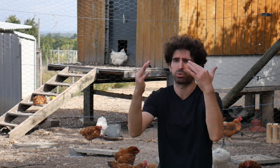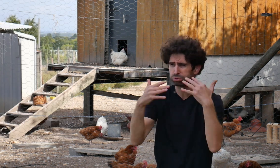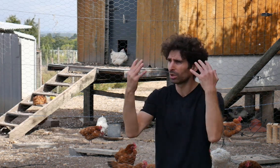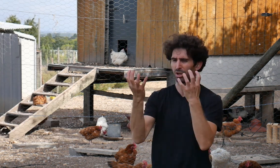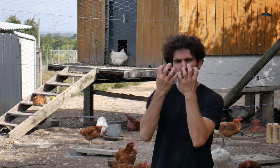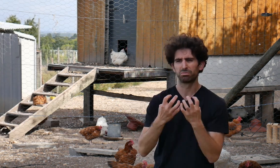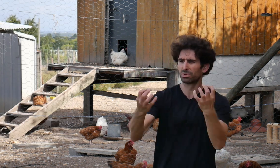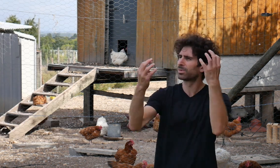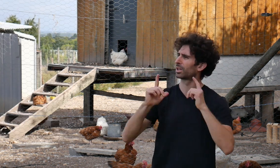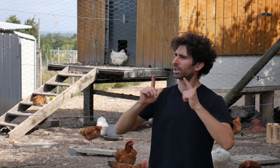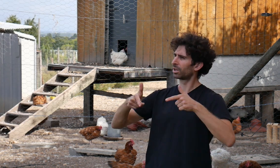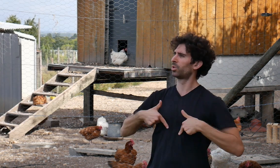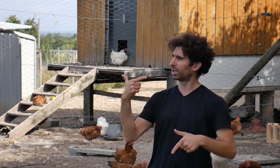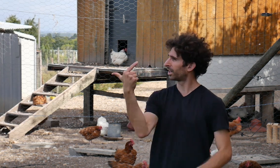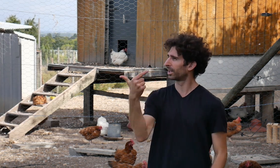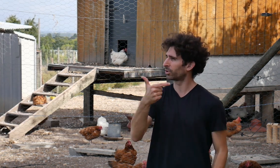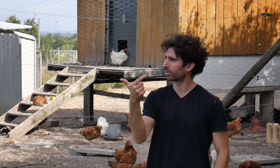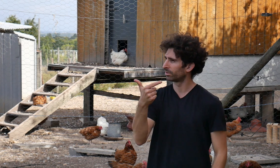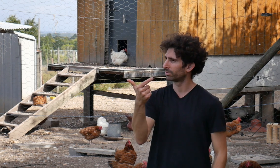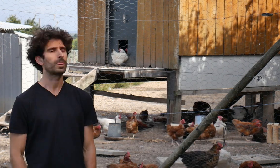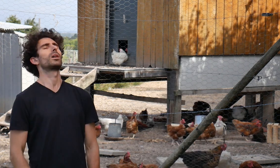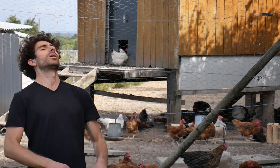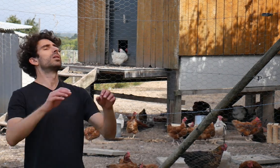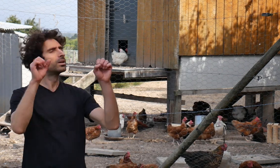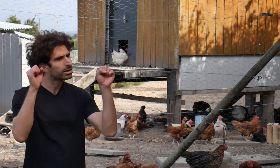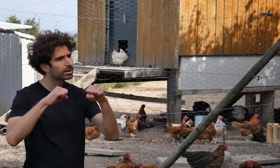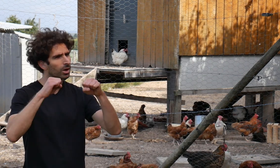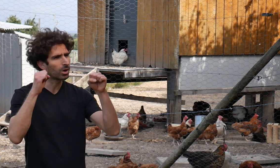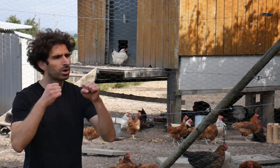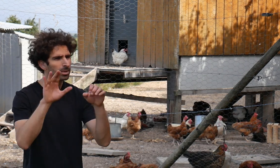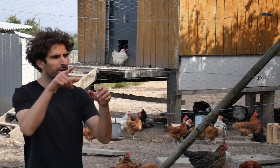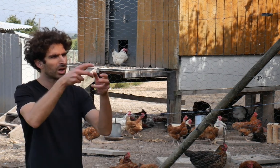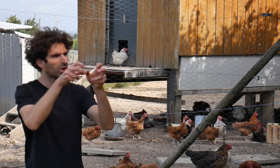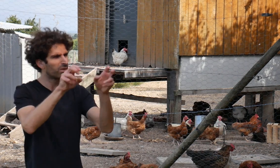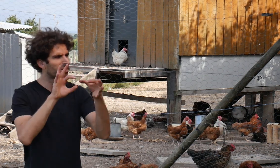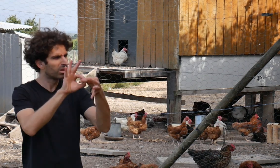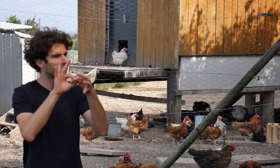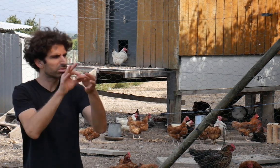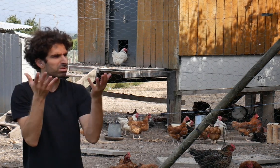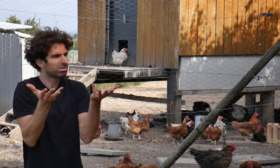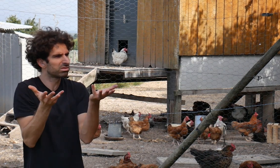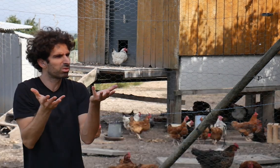pour le grand public et les écoles. Aaah d'accord. Mais quel rapport avec l'oeuf ?